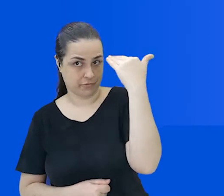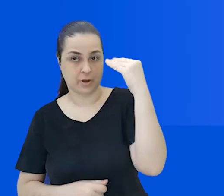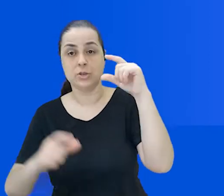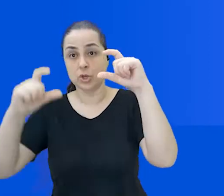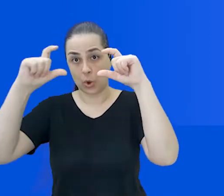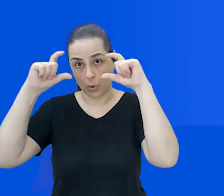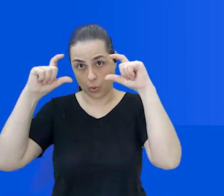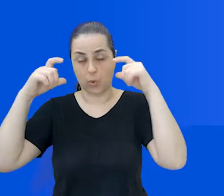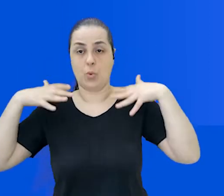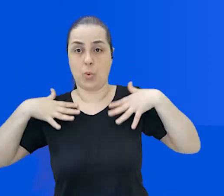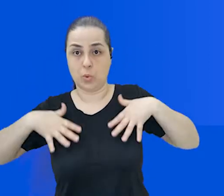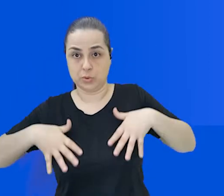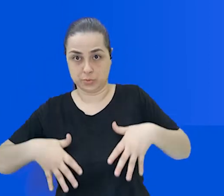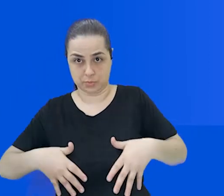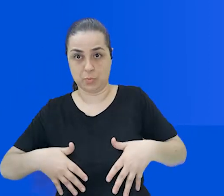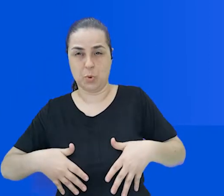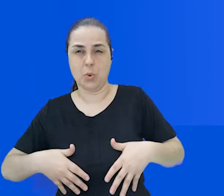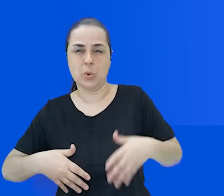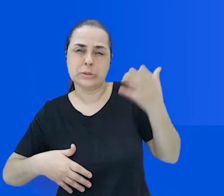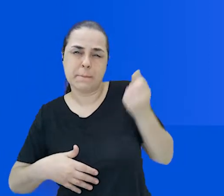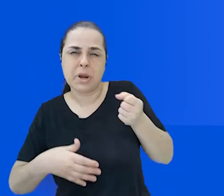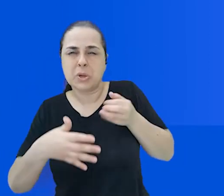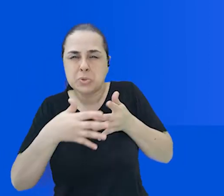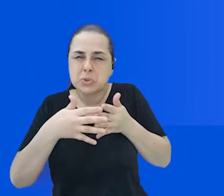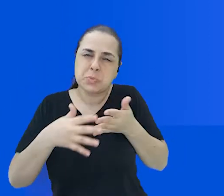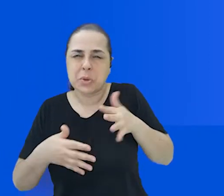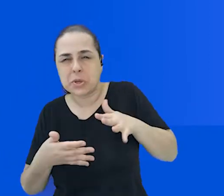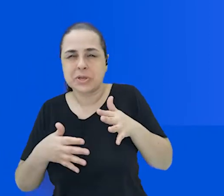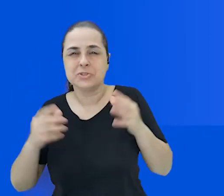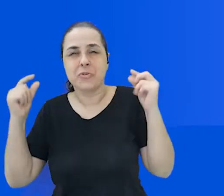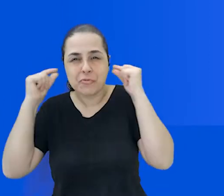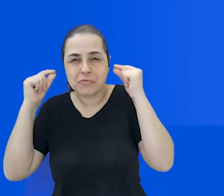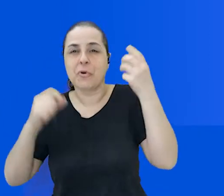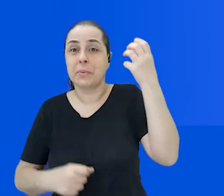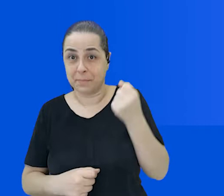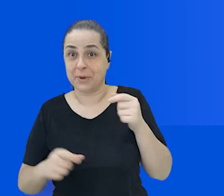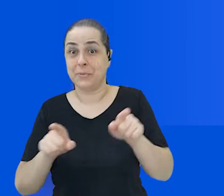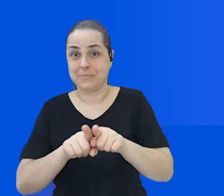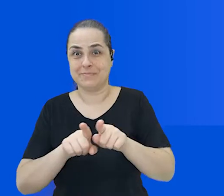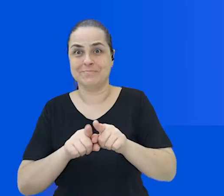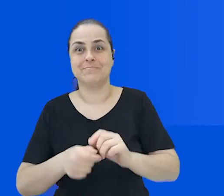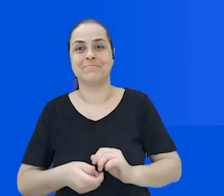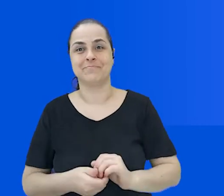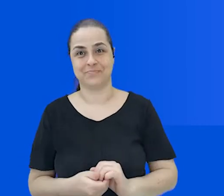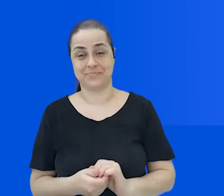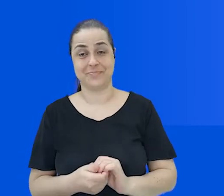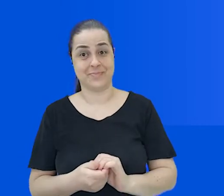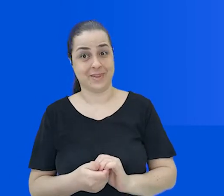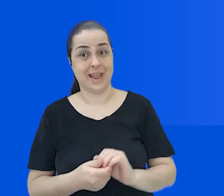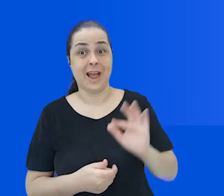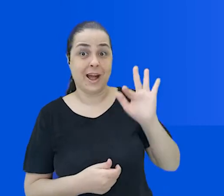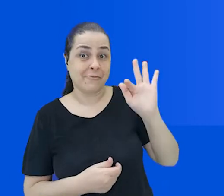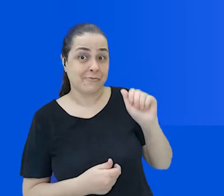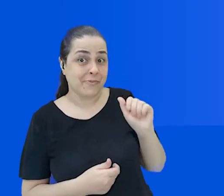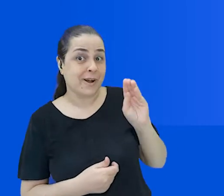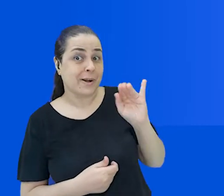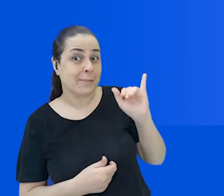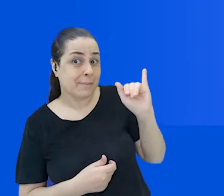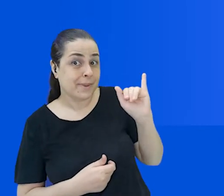Estou com uma blusa branca um pouquinho transparente, com um fone branco também. E antes da gente começar, antes da Fabi apresentar a nossa